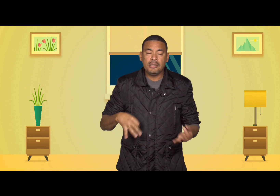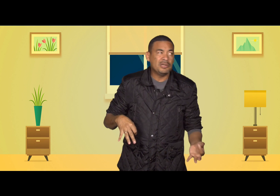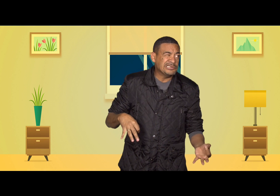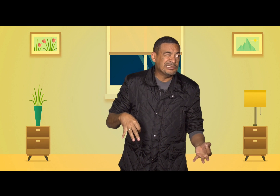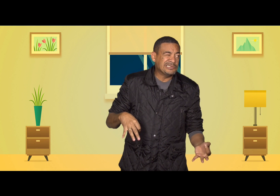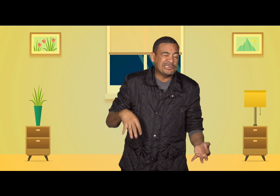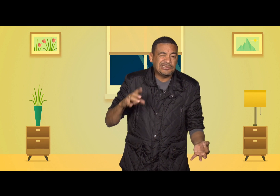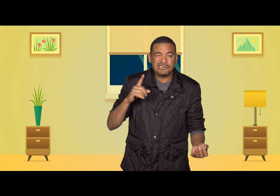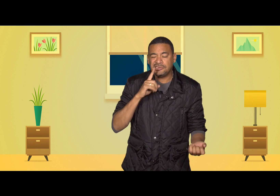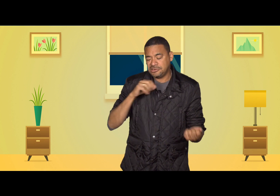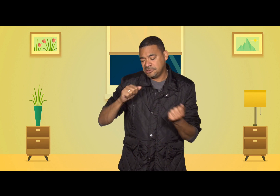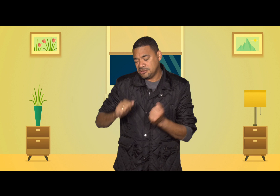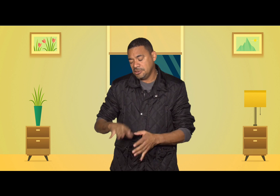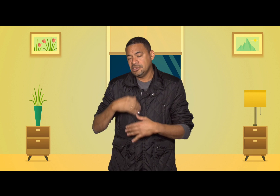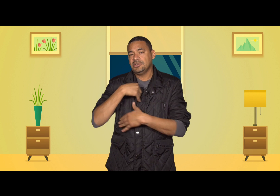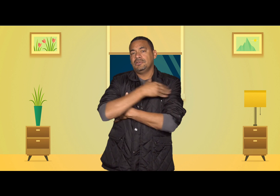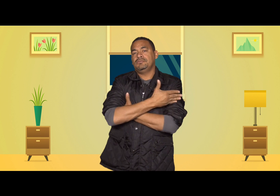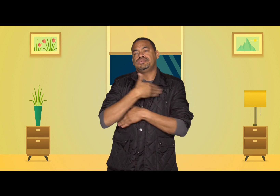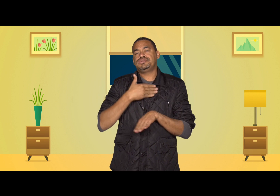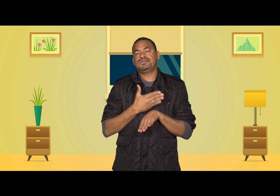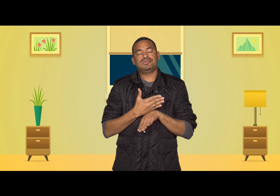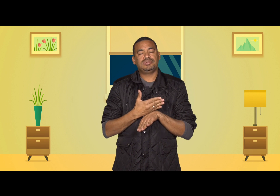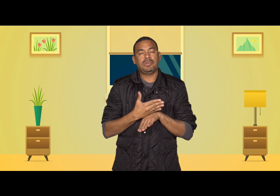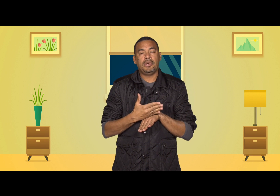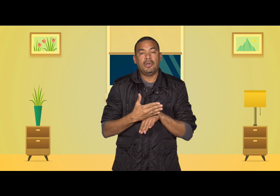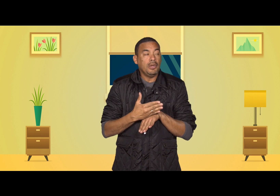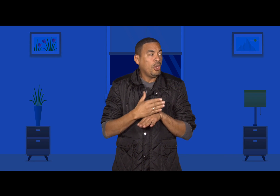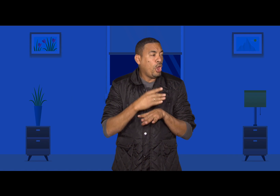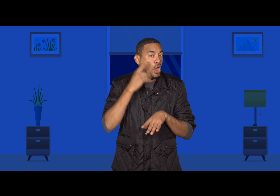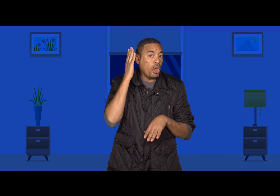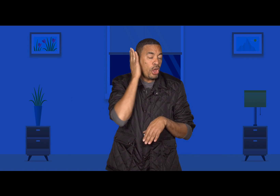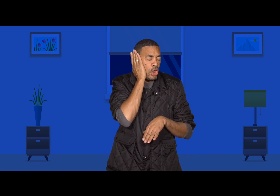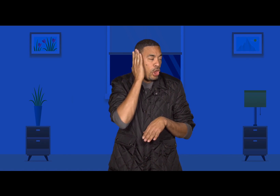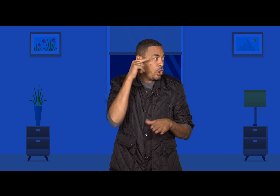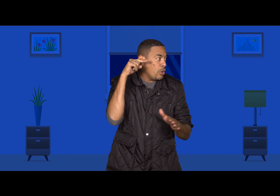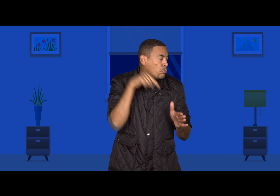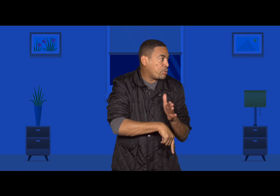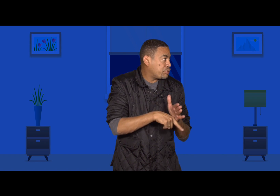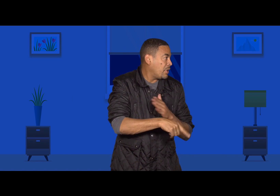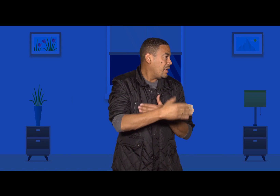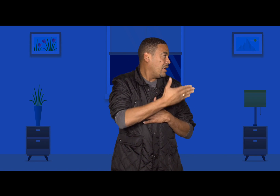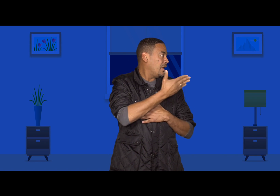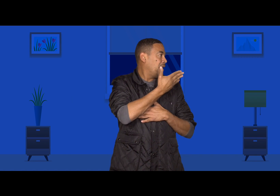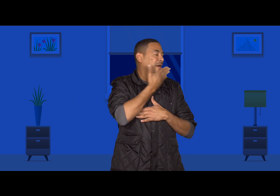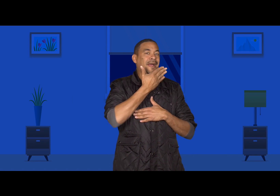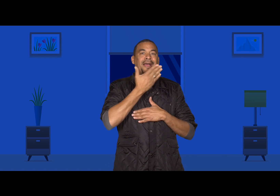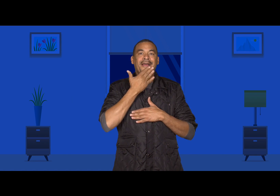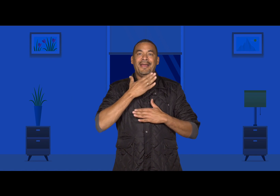pero no lo hizo para evitar problemas con su papá. Adentrada la noche, cuando el niño se aseguró que sus padres dormían,